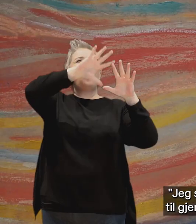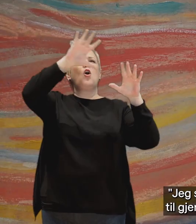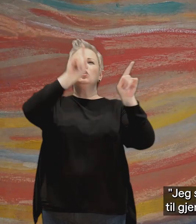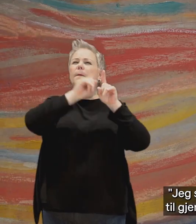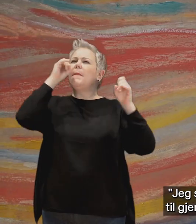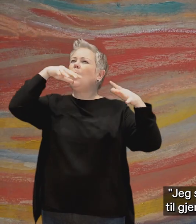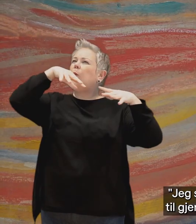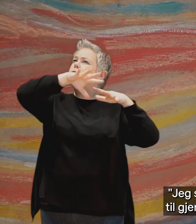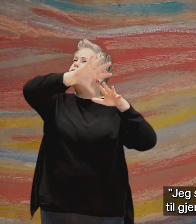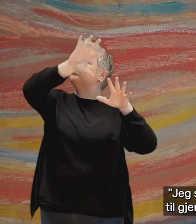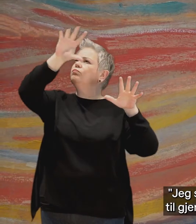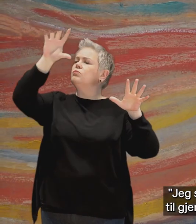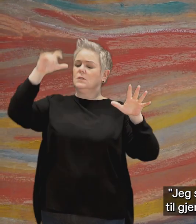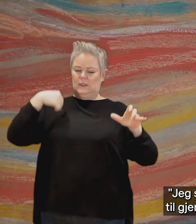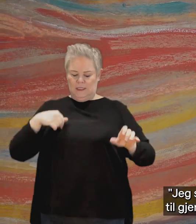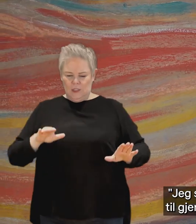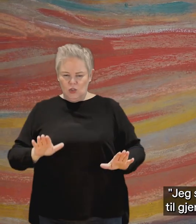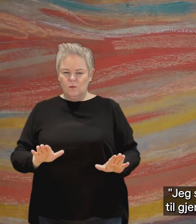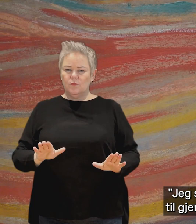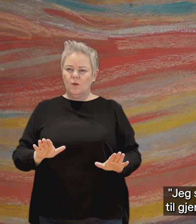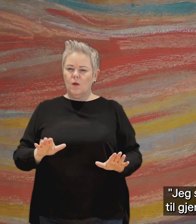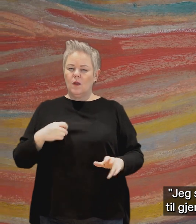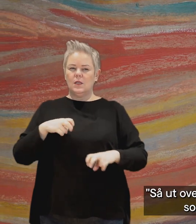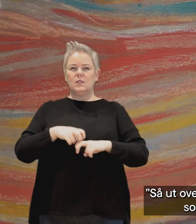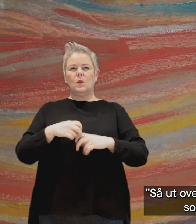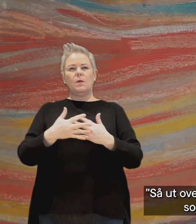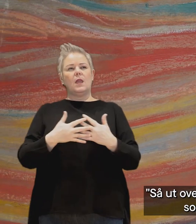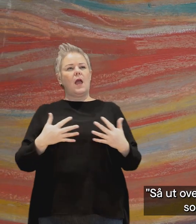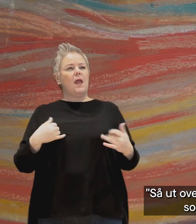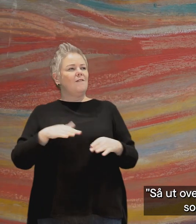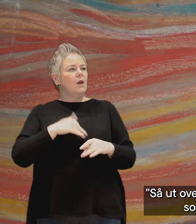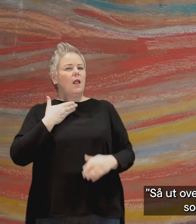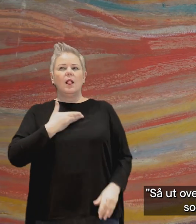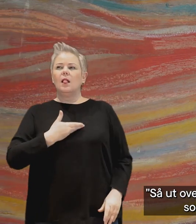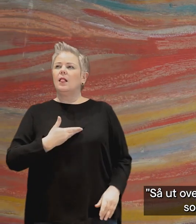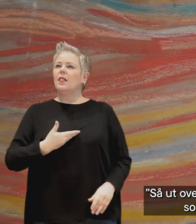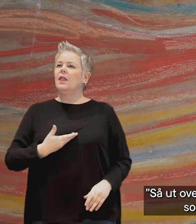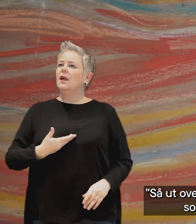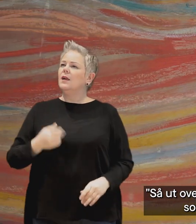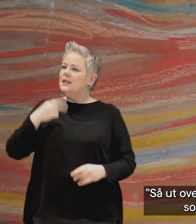"Jeg stanset, lænede meg til gjerdet, mat til døden – " "Så ut over de flammende skyerne som blod og sværd"